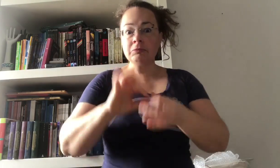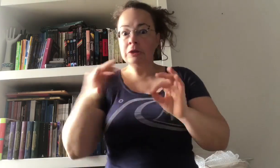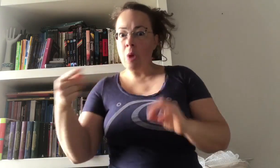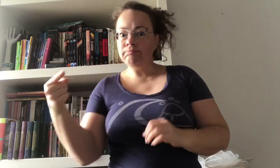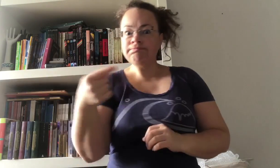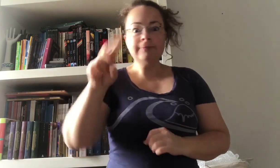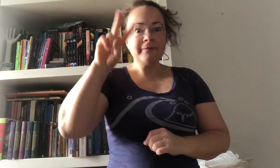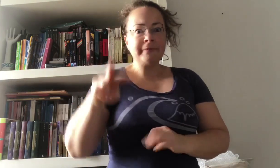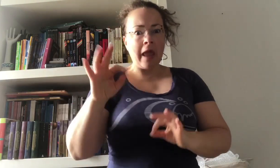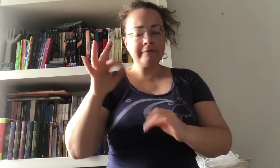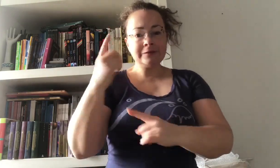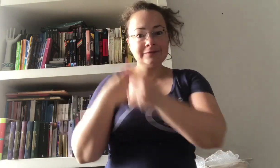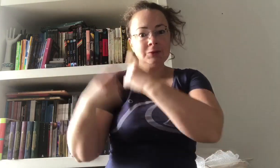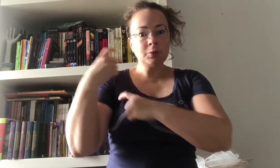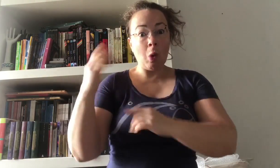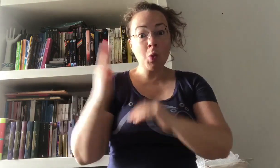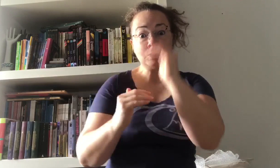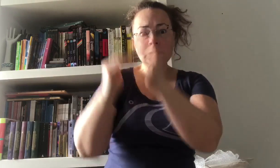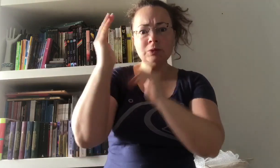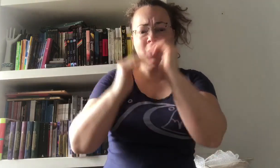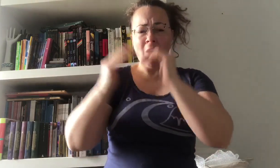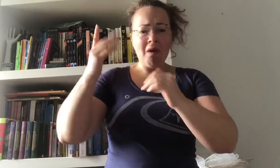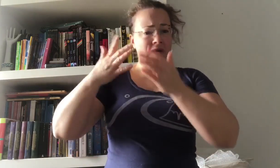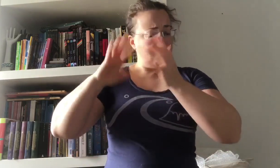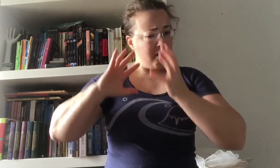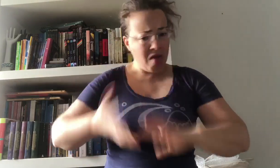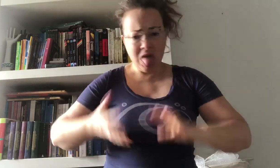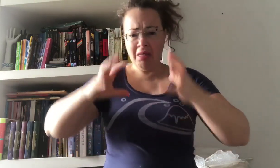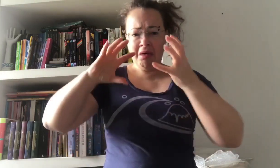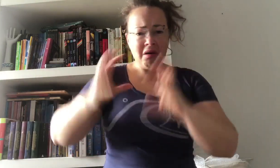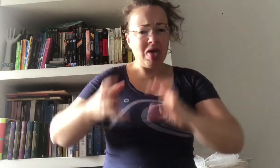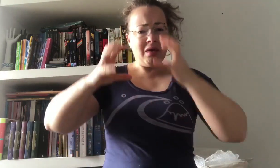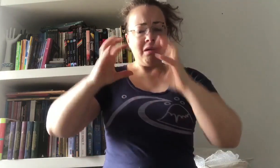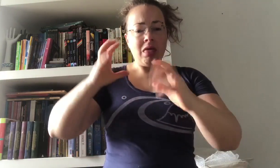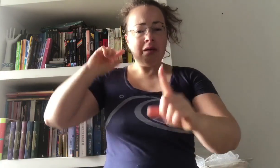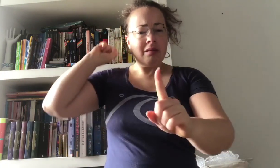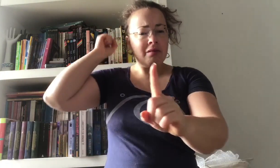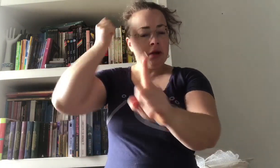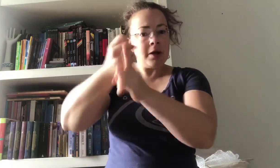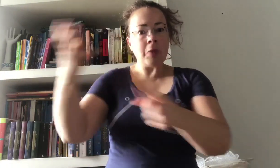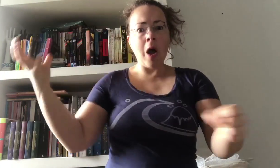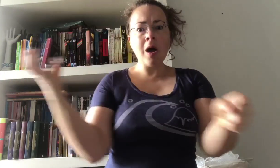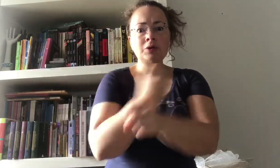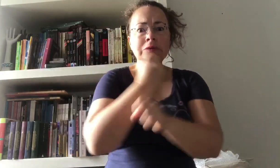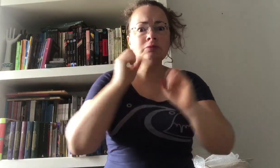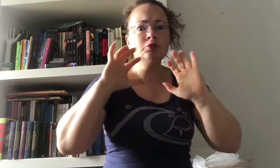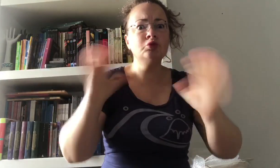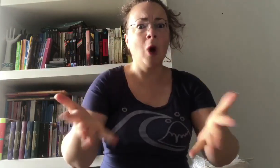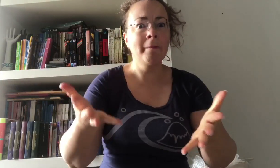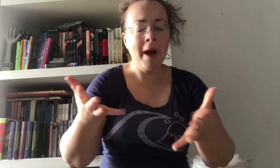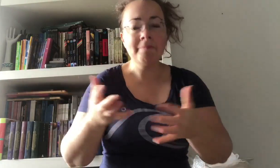Ce récit est en lien avec la véritable histoire de la construction de ce phare qui se démolissait à chaque fois. Comment ont-ils réussi ?